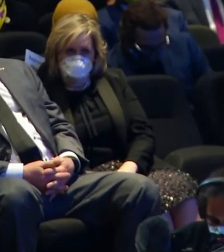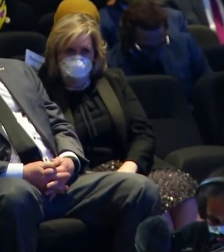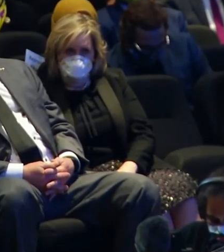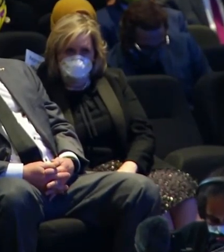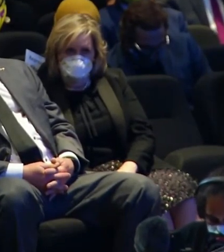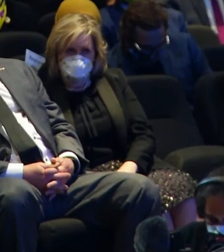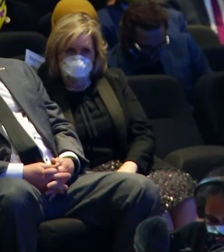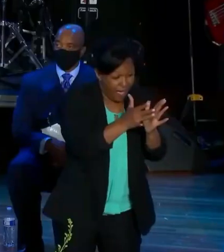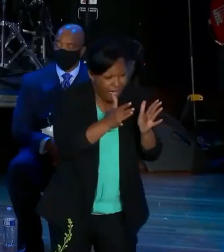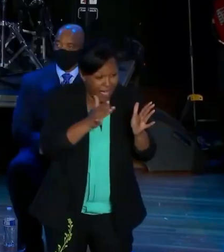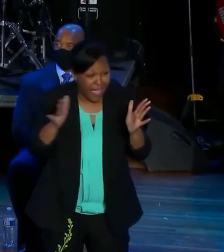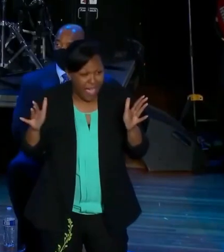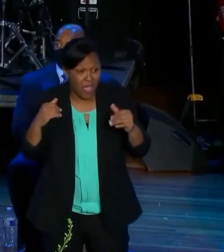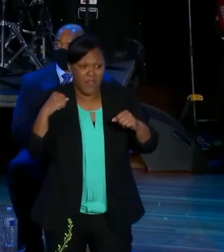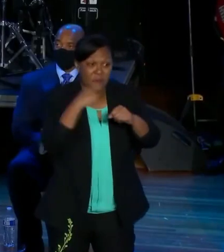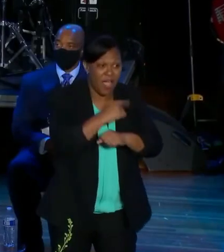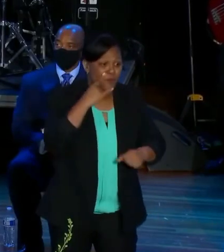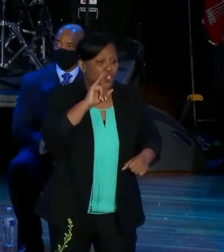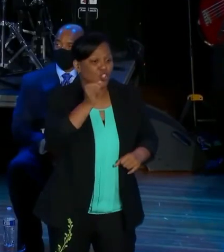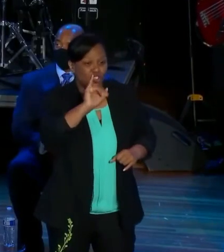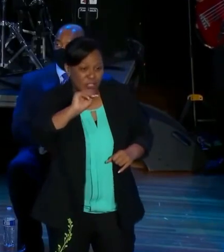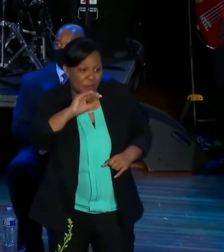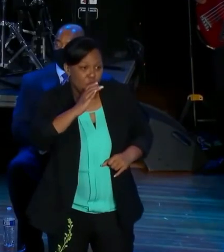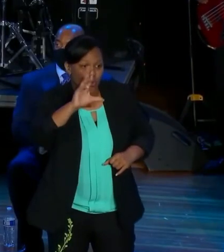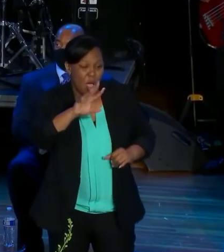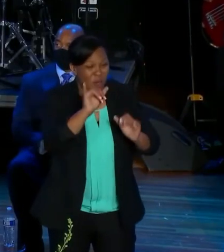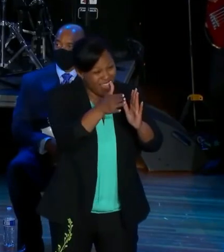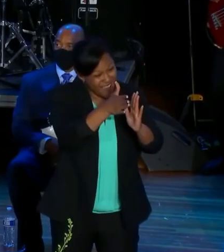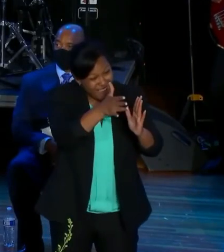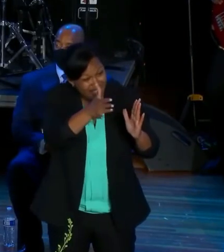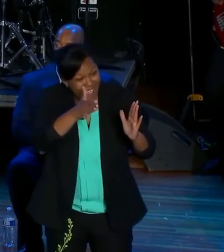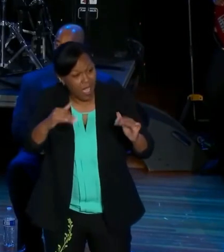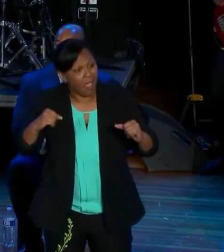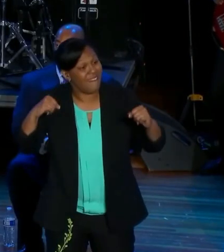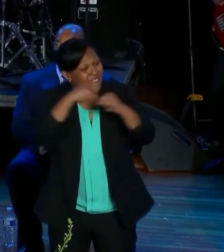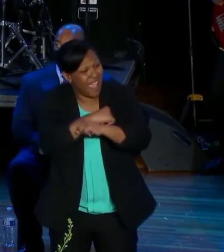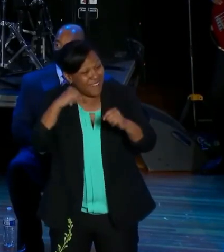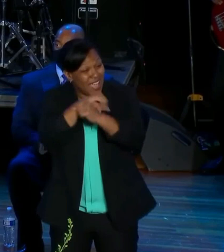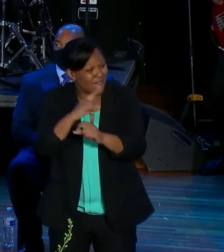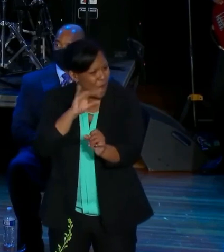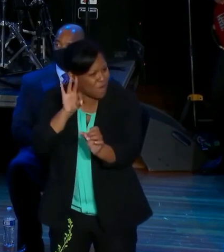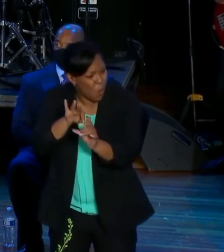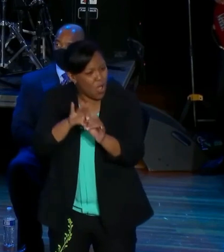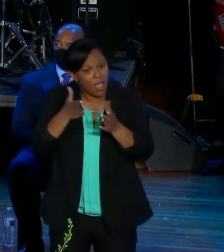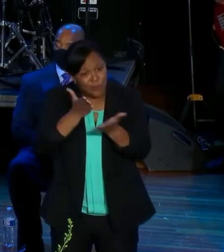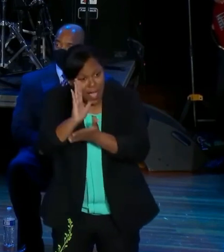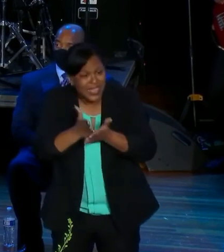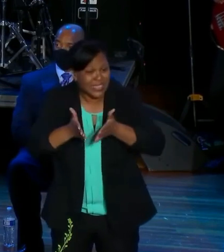under ännu en annan era gällde det rätten att rösta Detta är den era då vi måste ta itu med polisvåldet och det kriminella rättssystemet